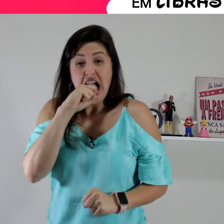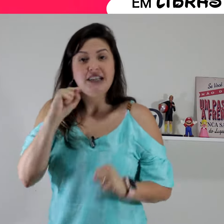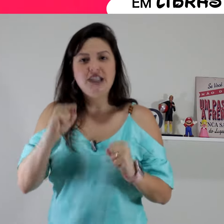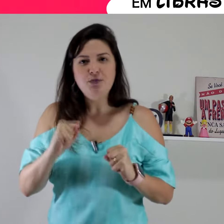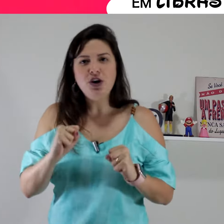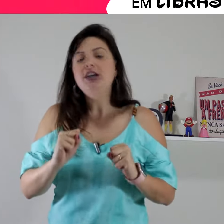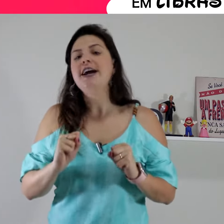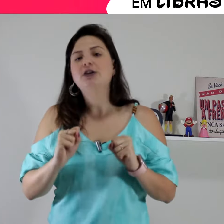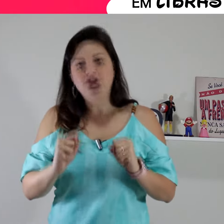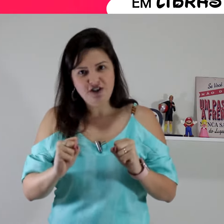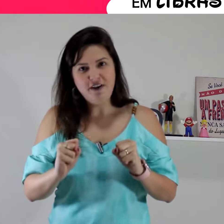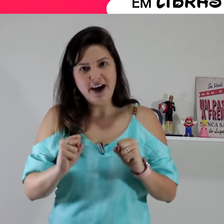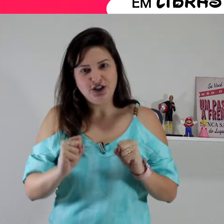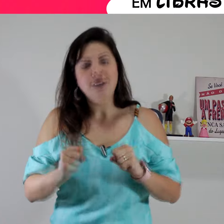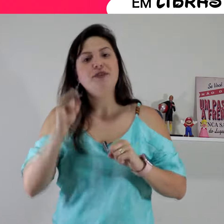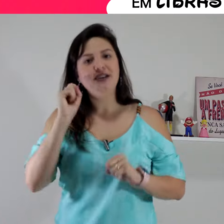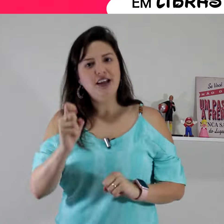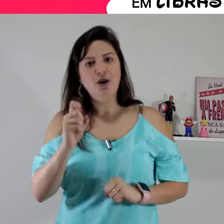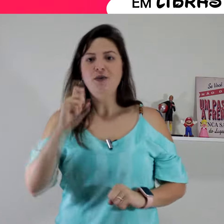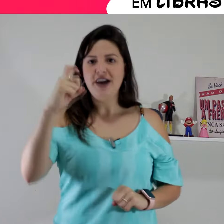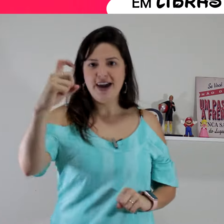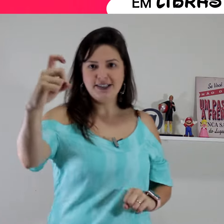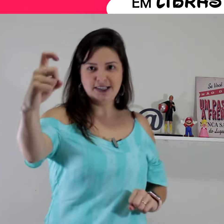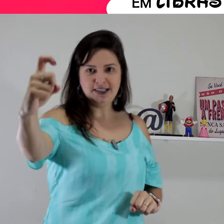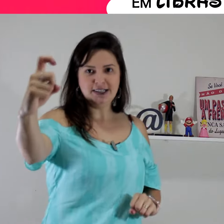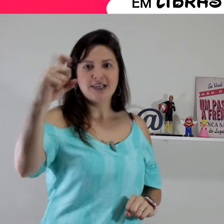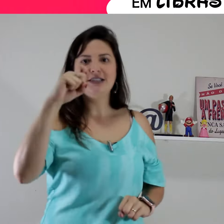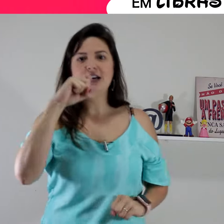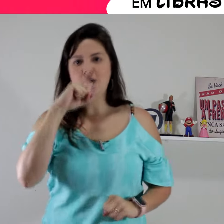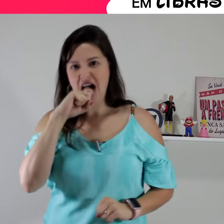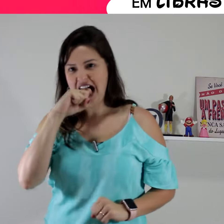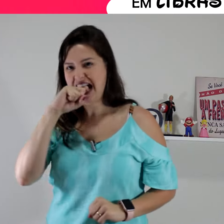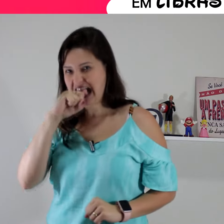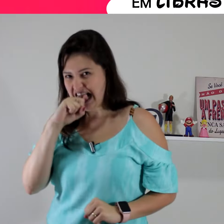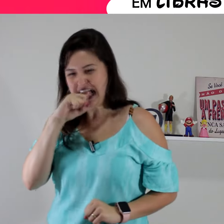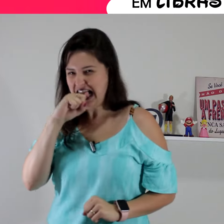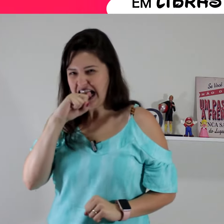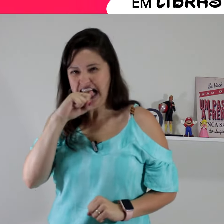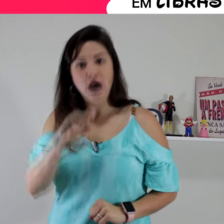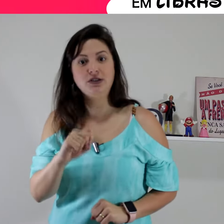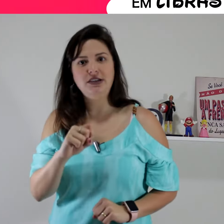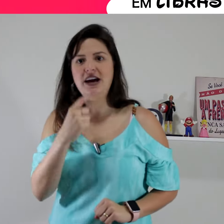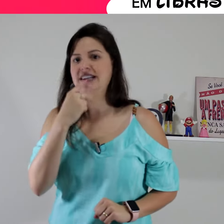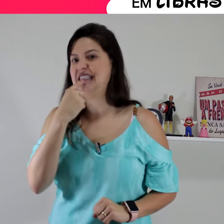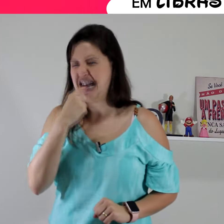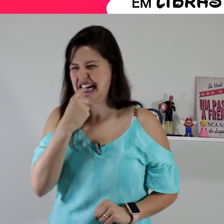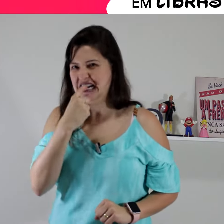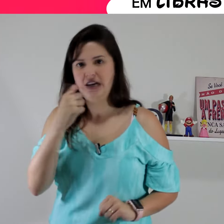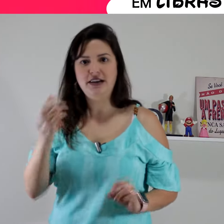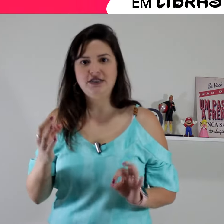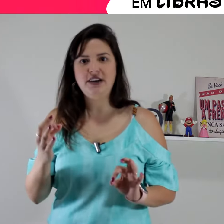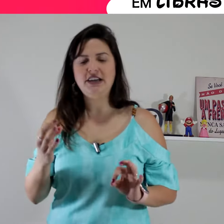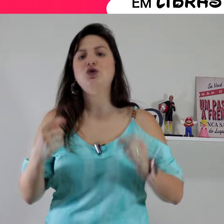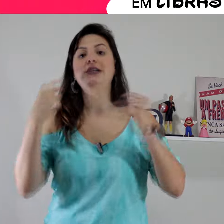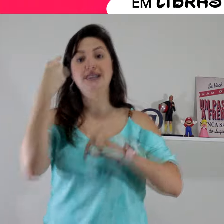se mordendo de inveja então esses são os sinais, as variações...